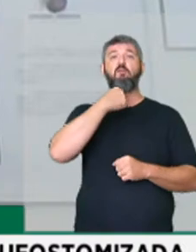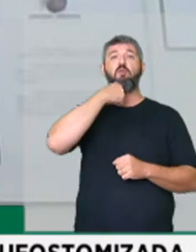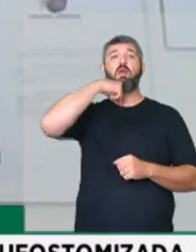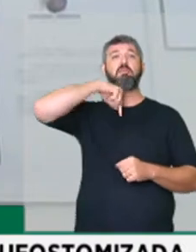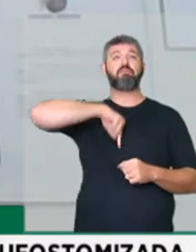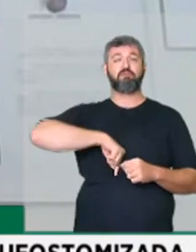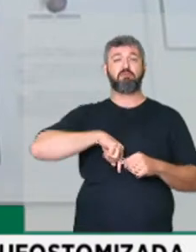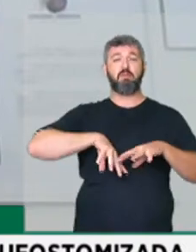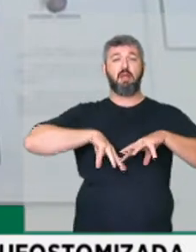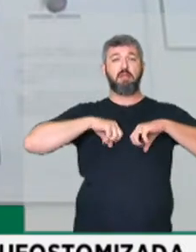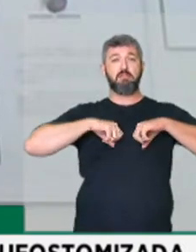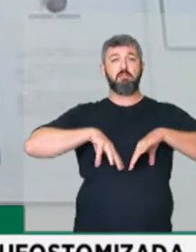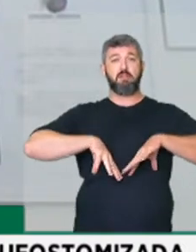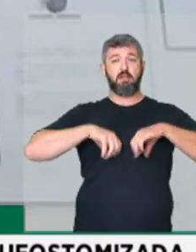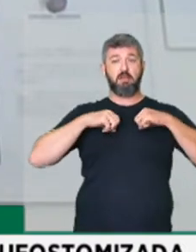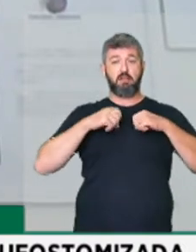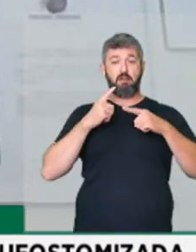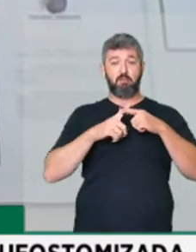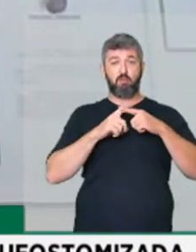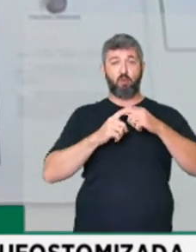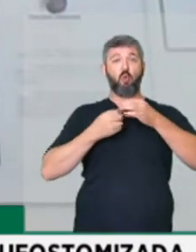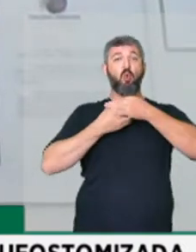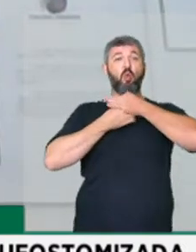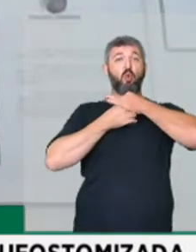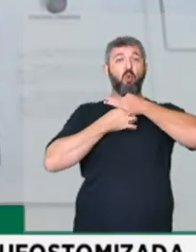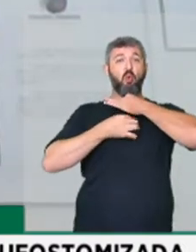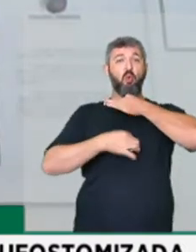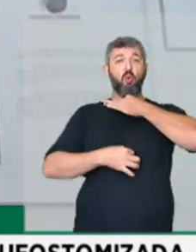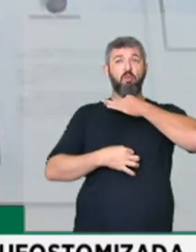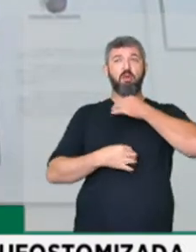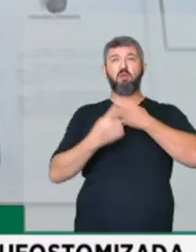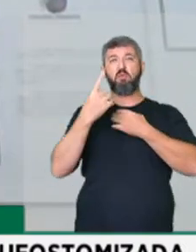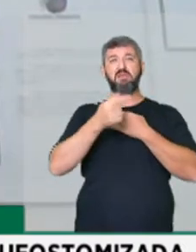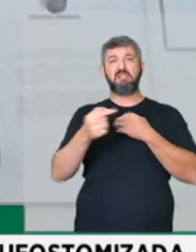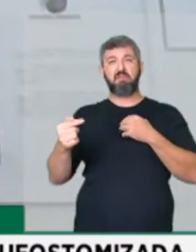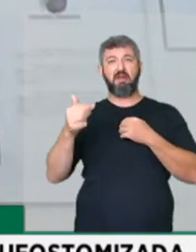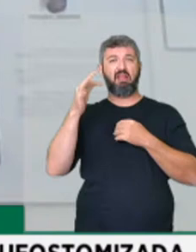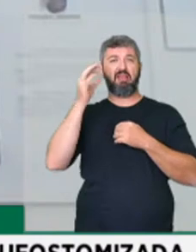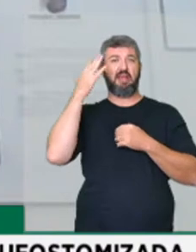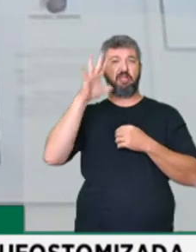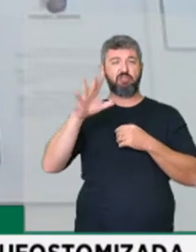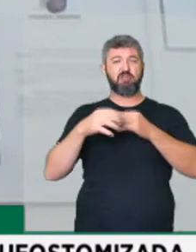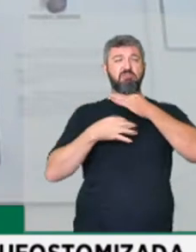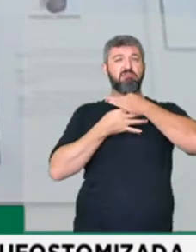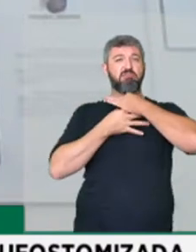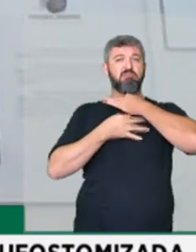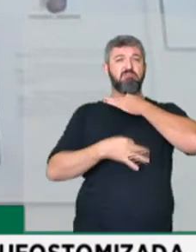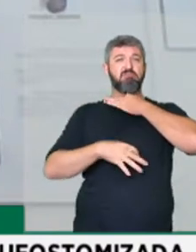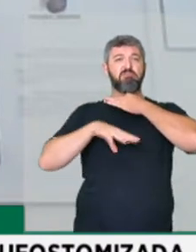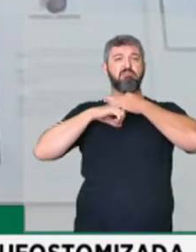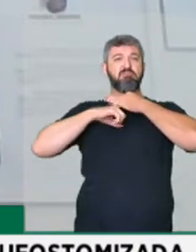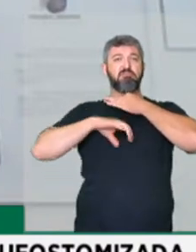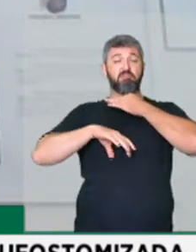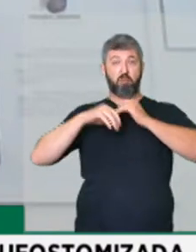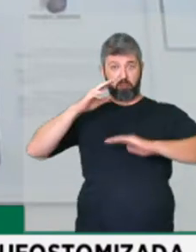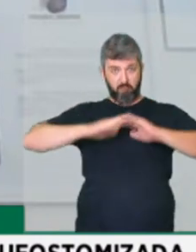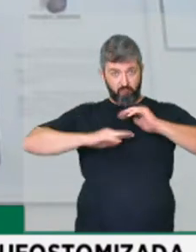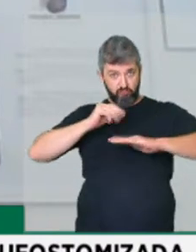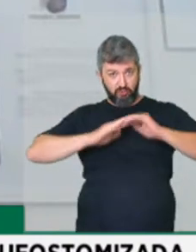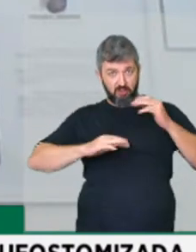MORBIDADE, A MORTALIDADE DA TRAQUEOSTOMIA SÃO DUAS VEZES MAIORES NA CRIANÇA DO QUE NO ADULTO. ENTÃO, ERA FREQUENTEMENTE UTILIZADO NA